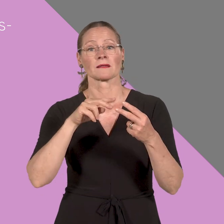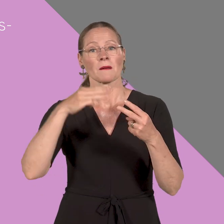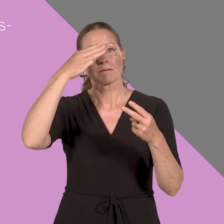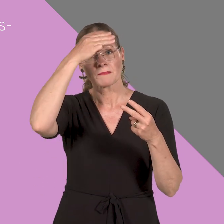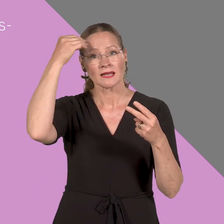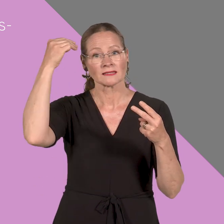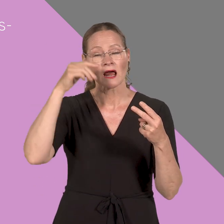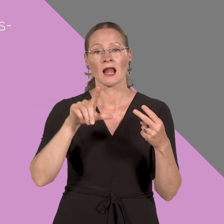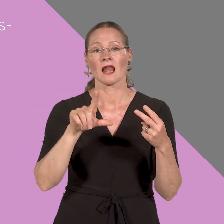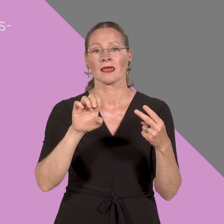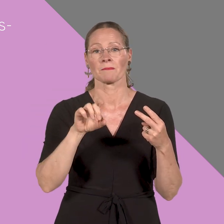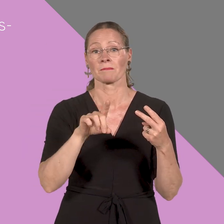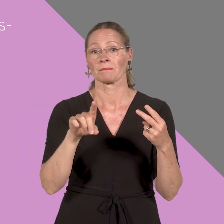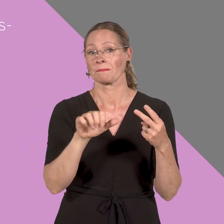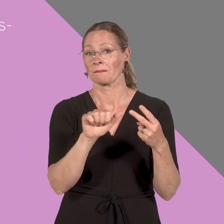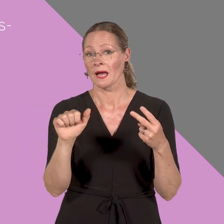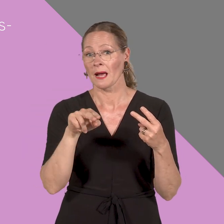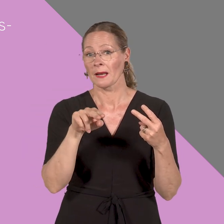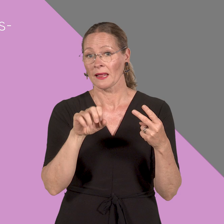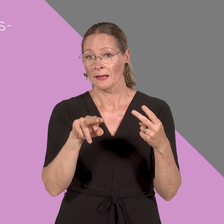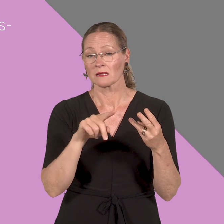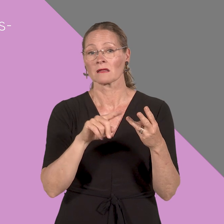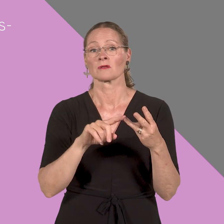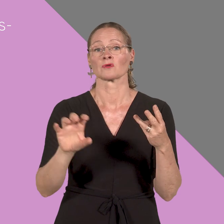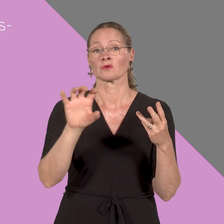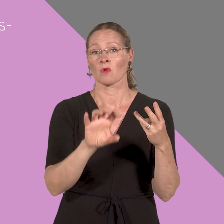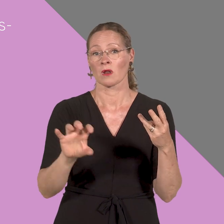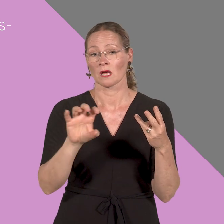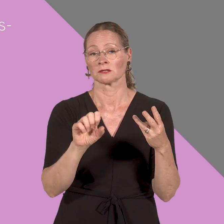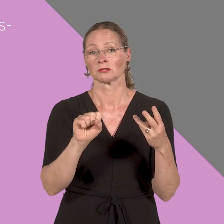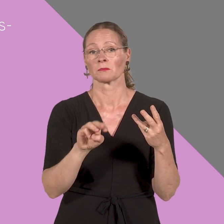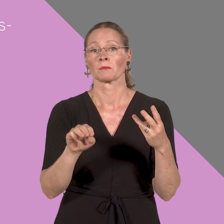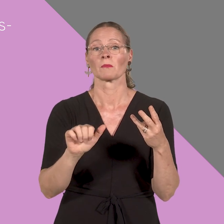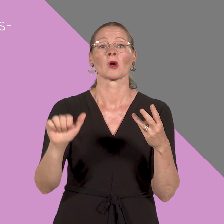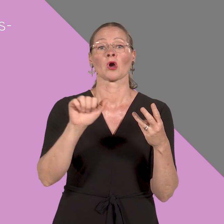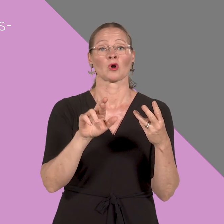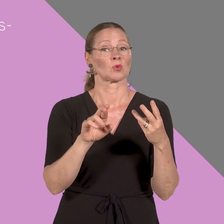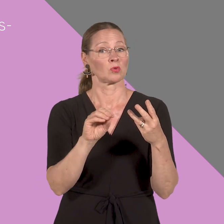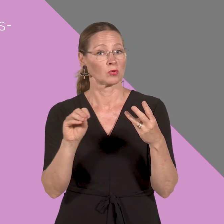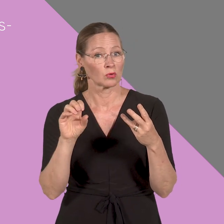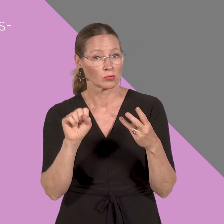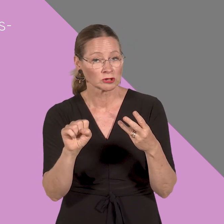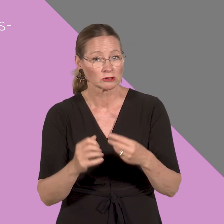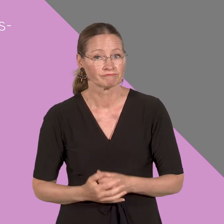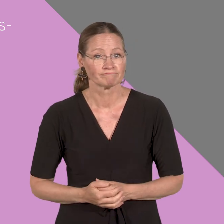Merja Leppänen ja Julia Småroos.